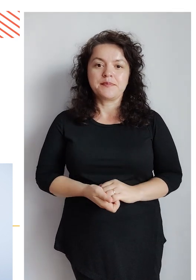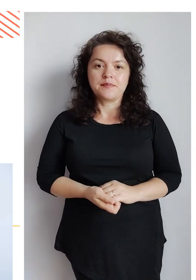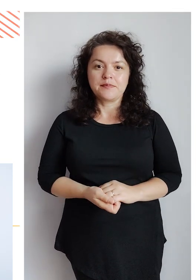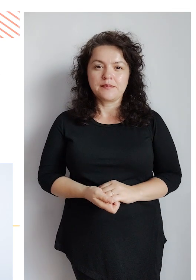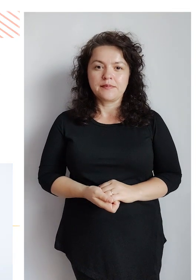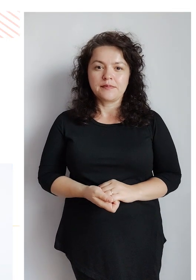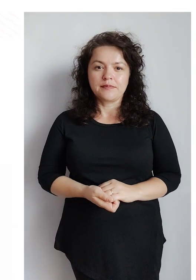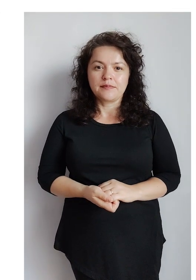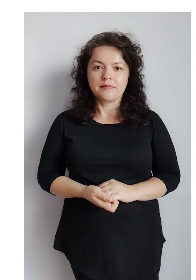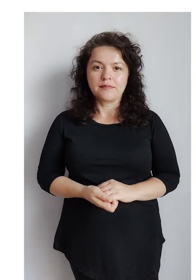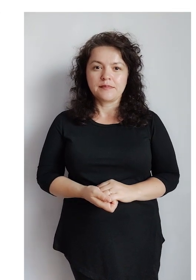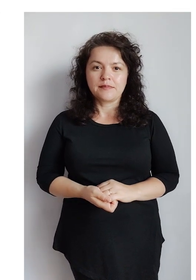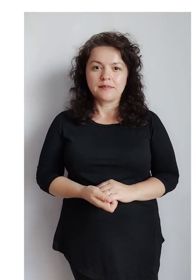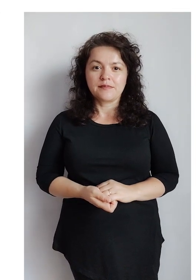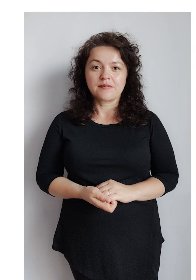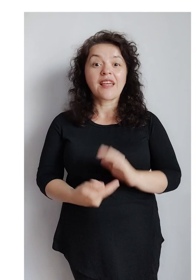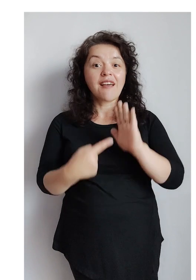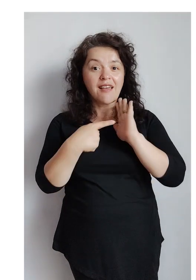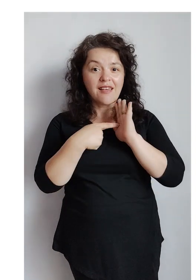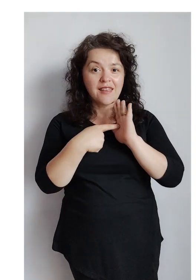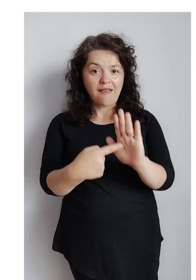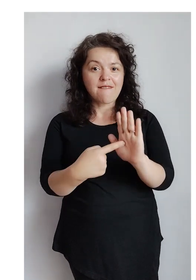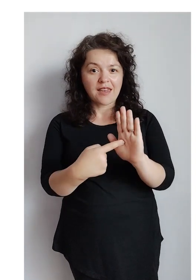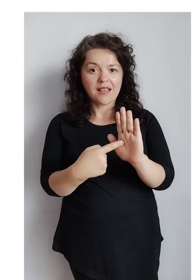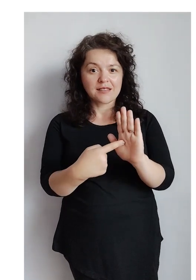Referințe